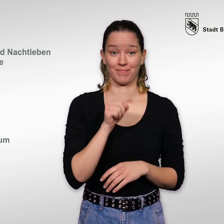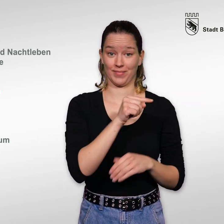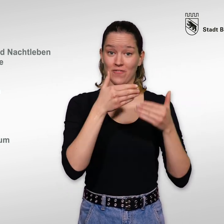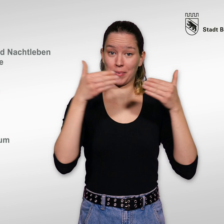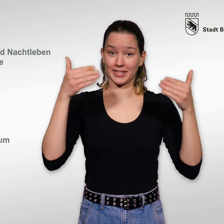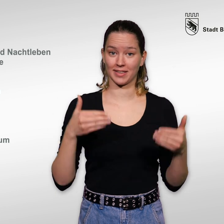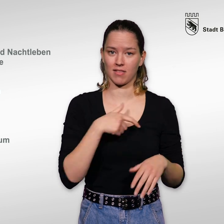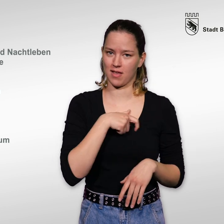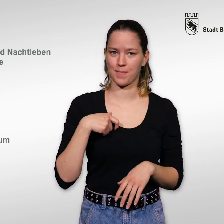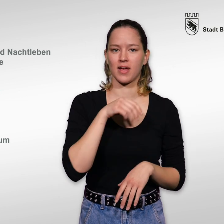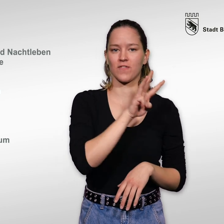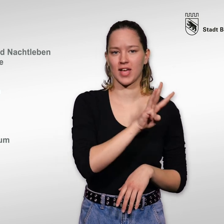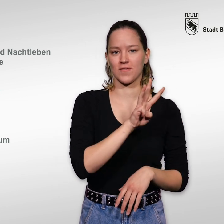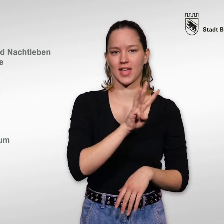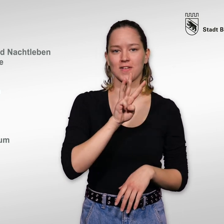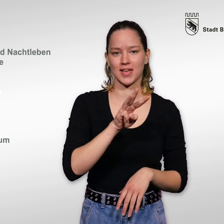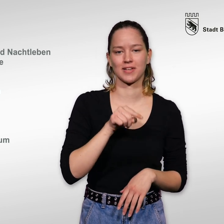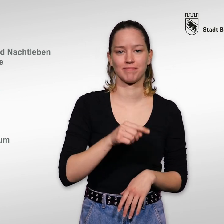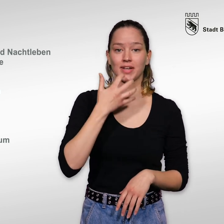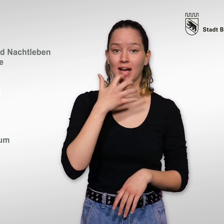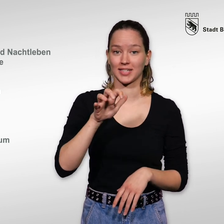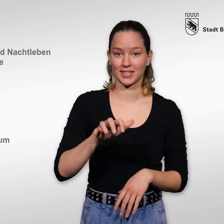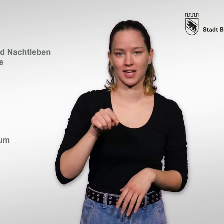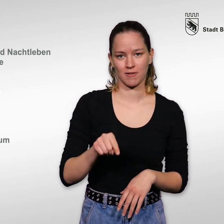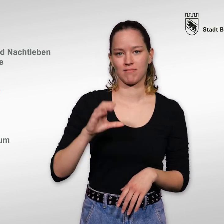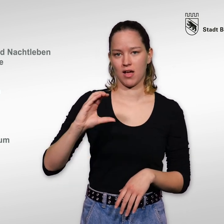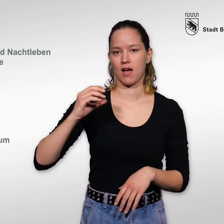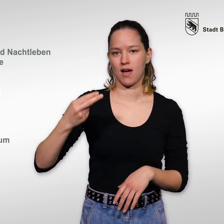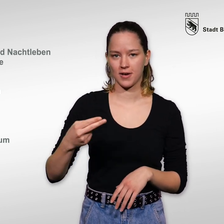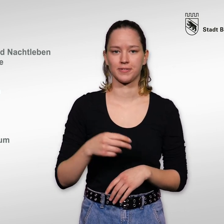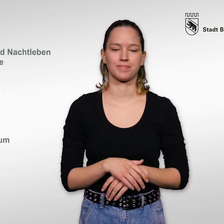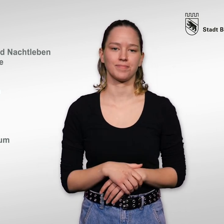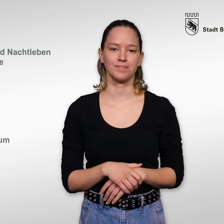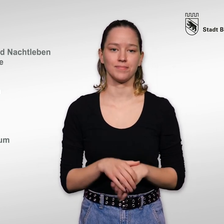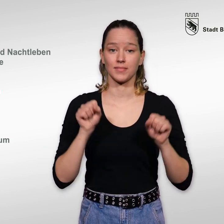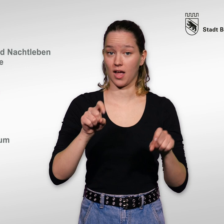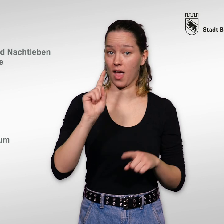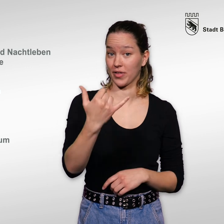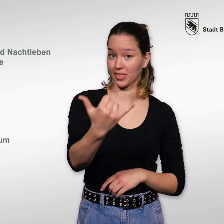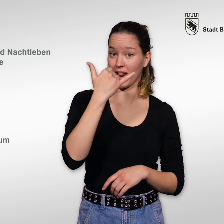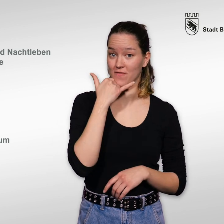der Gaskessel-Webseite www.gaskessel.ch. Informationen erhältst du auch unter der